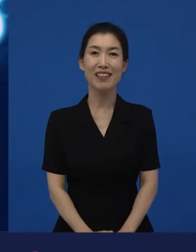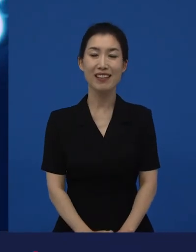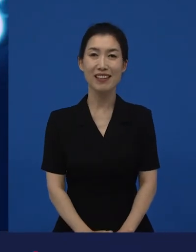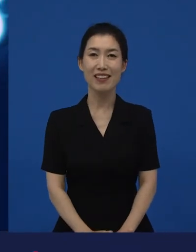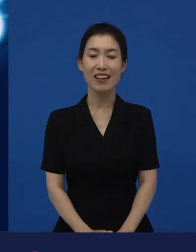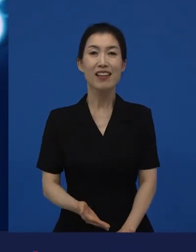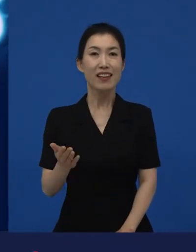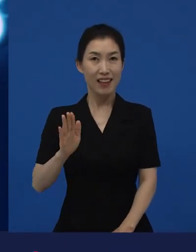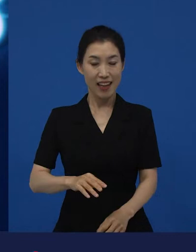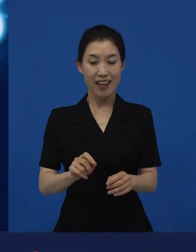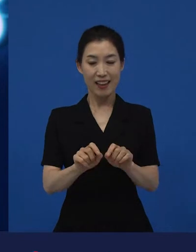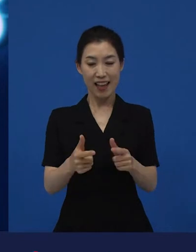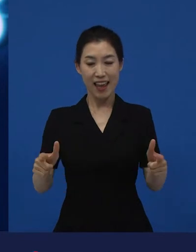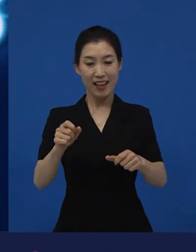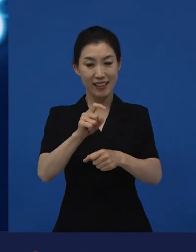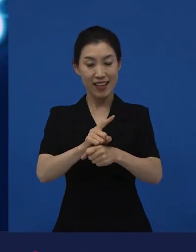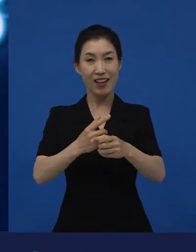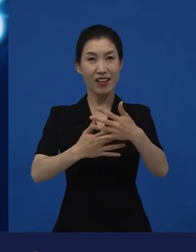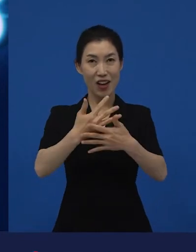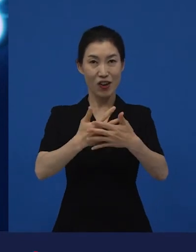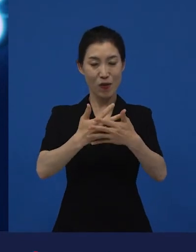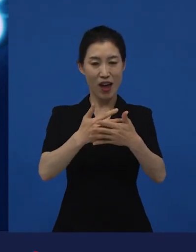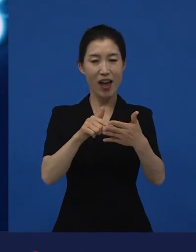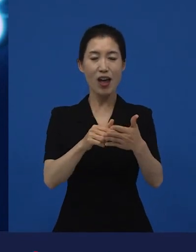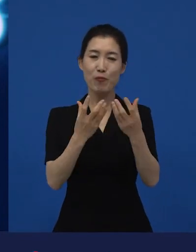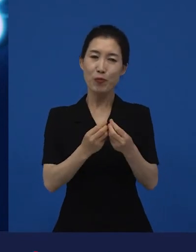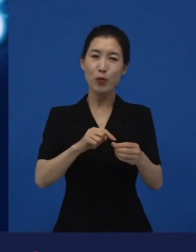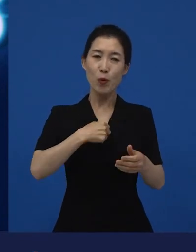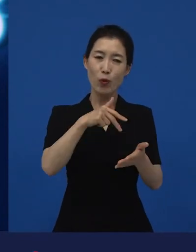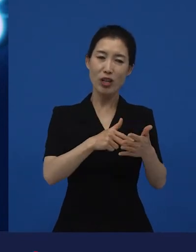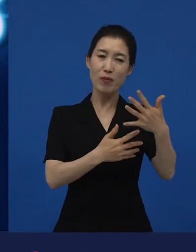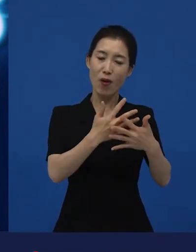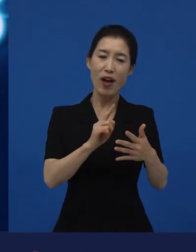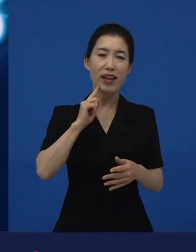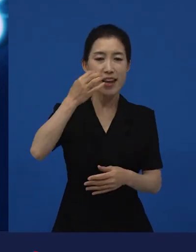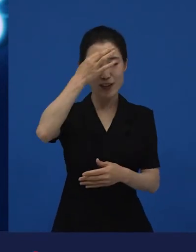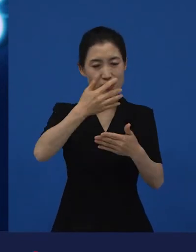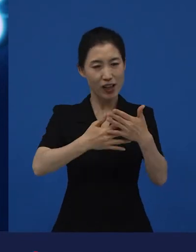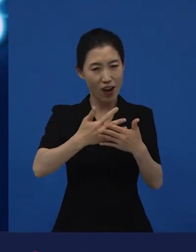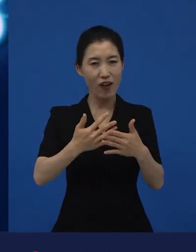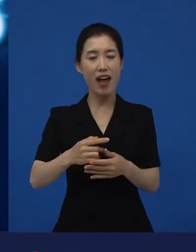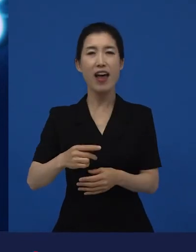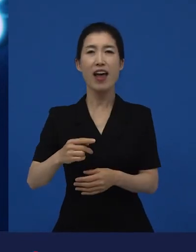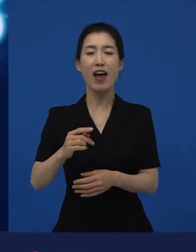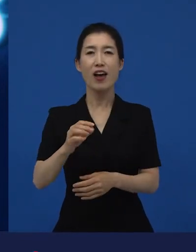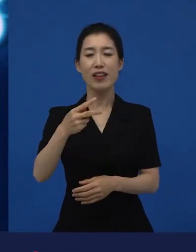다양성 영화라고 말해지는 소위 말해서 독립영화, 예술영화, 다큐멘터리,